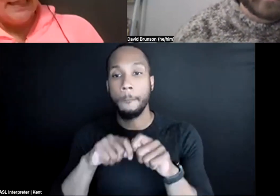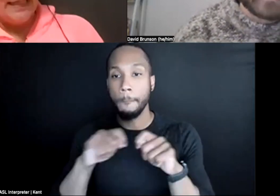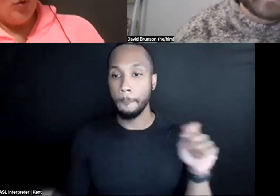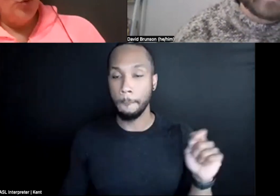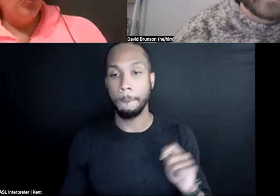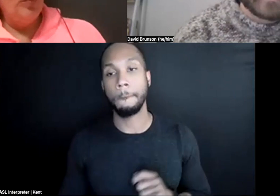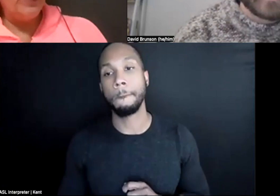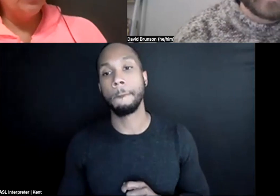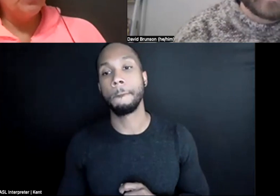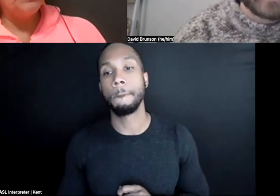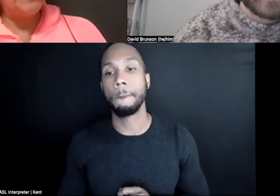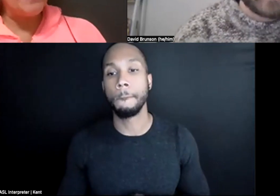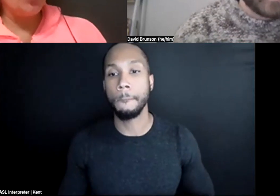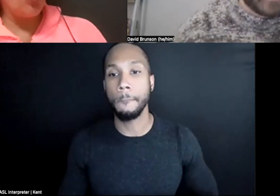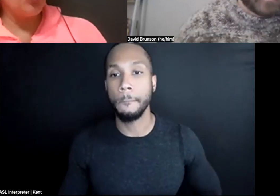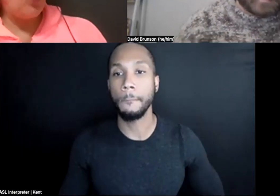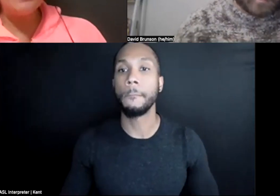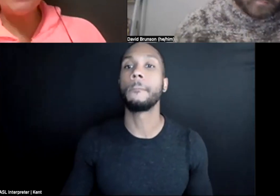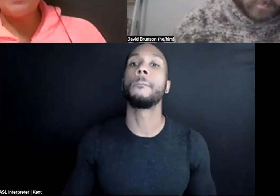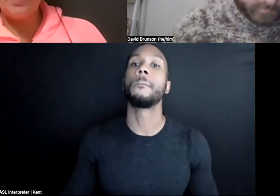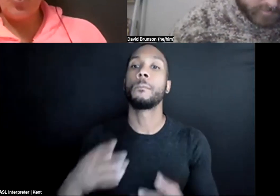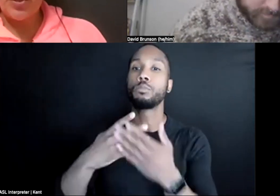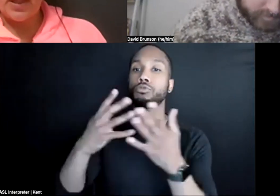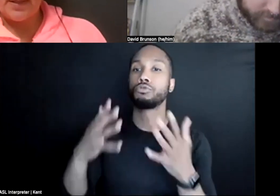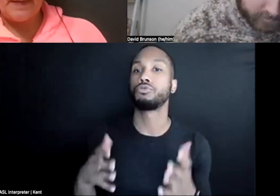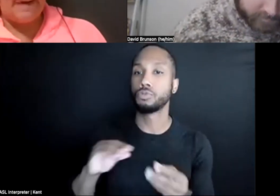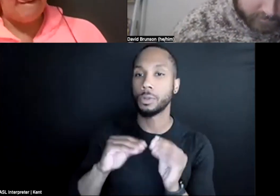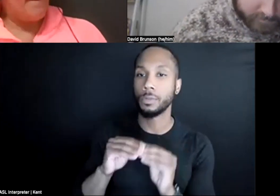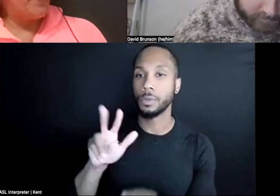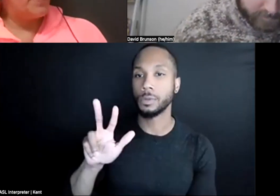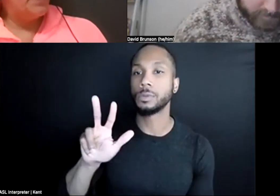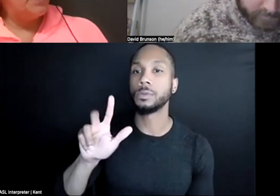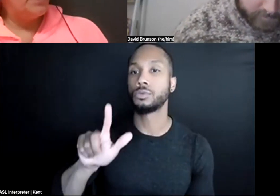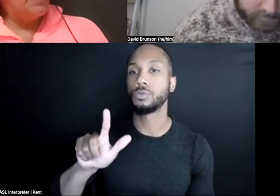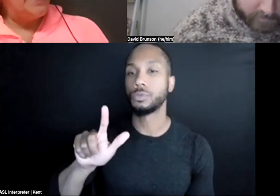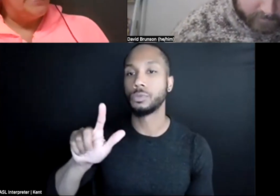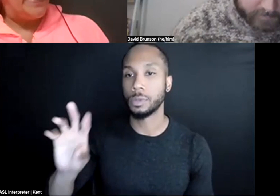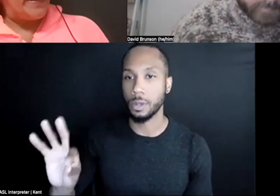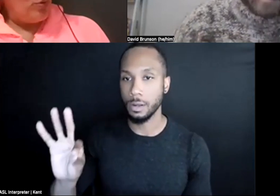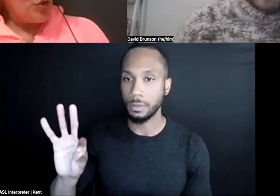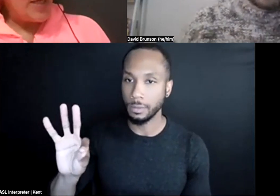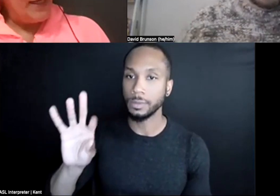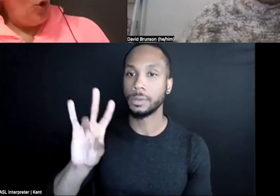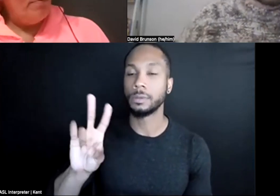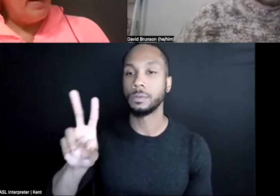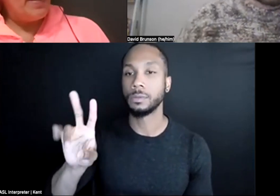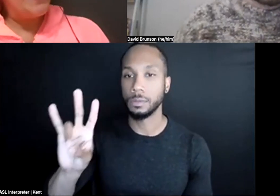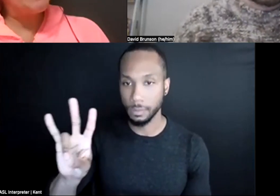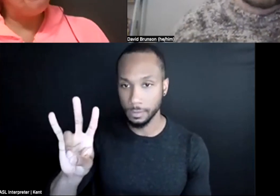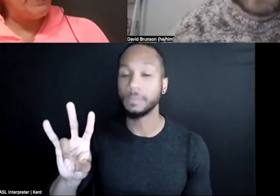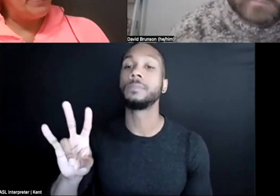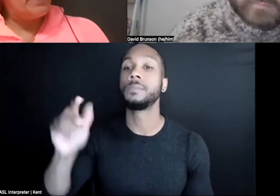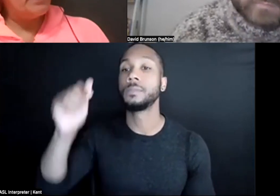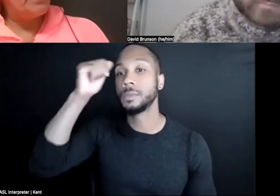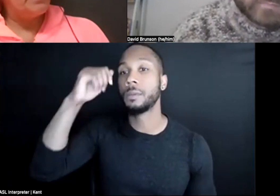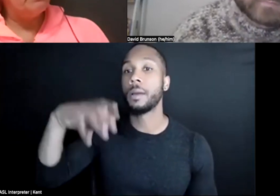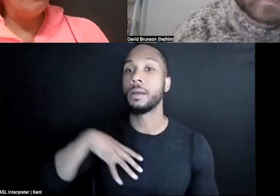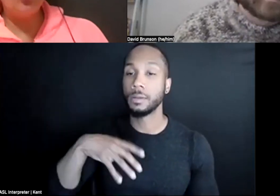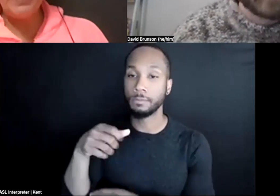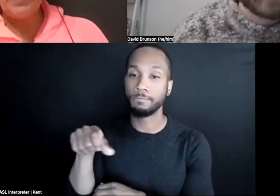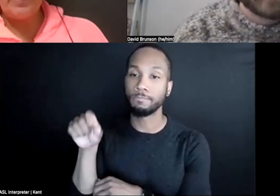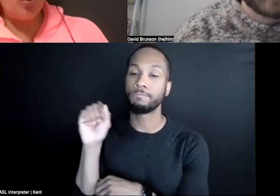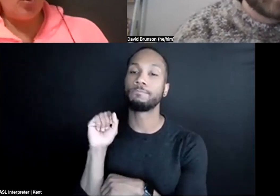Reposa el hombre a la espera marioneta de su destino